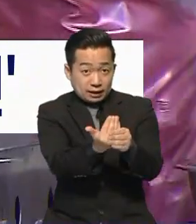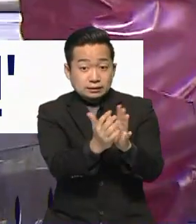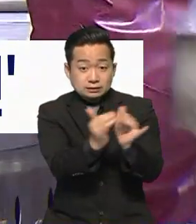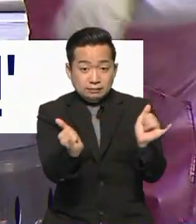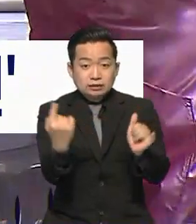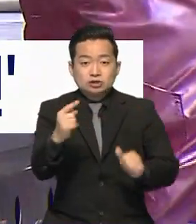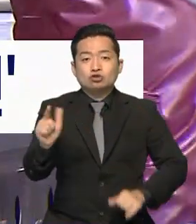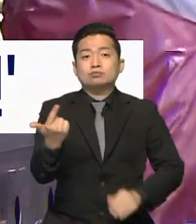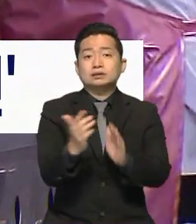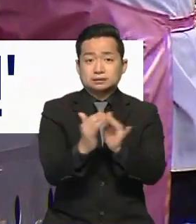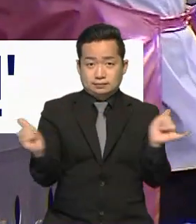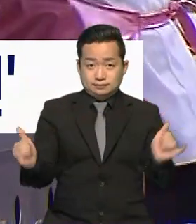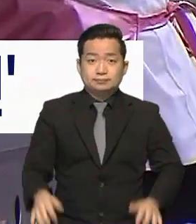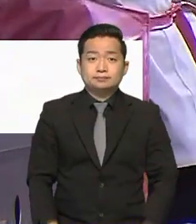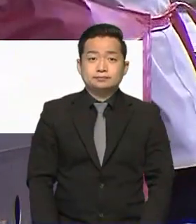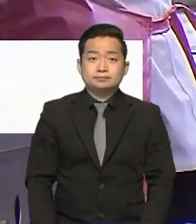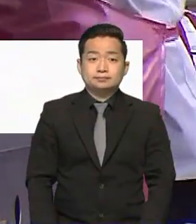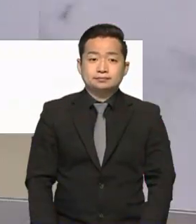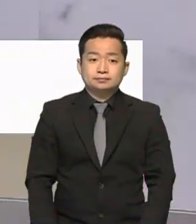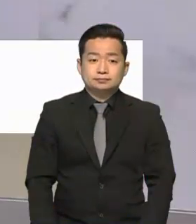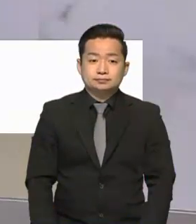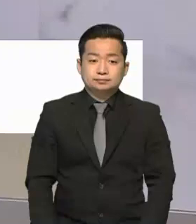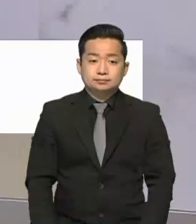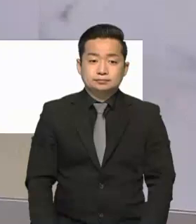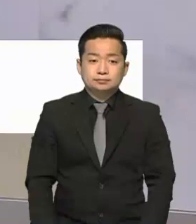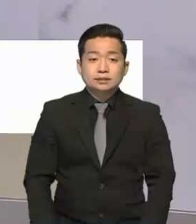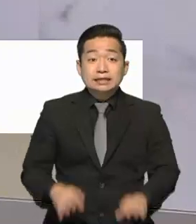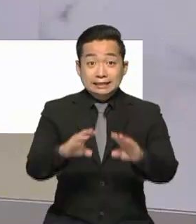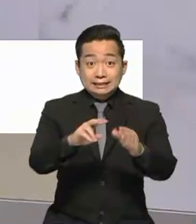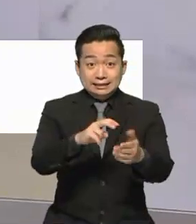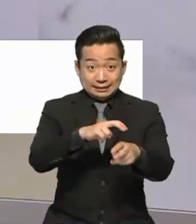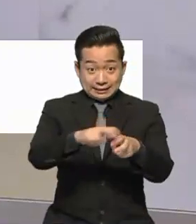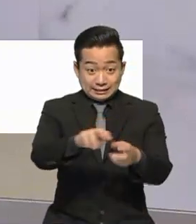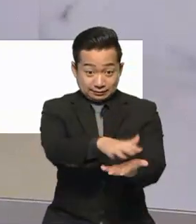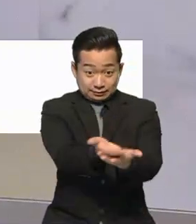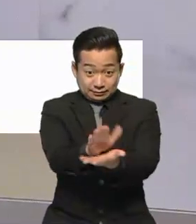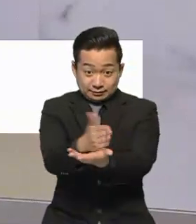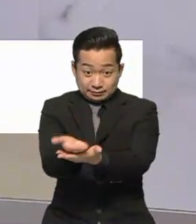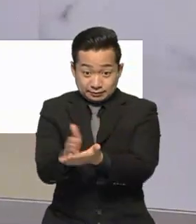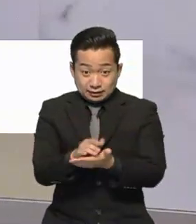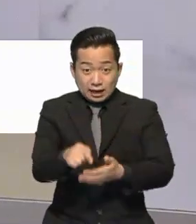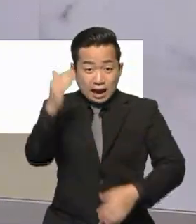명이었습니다.